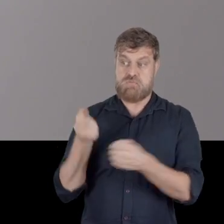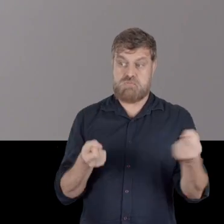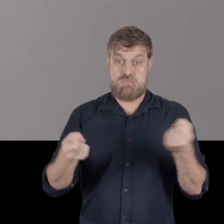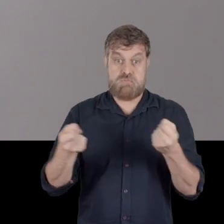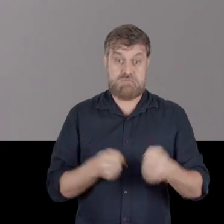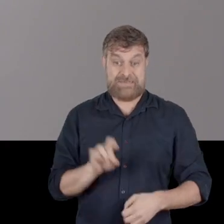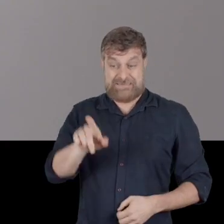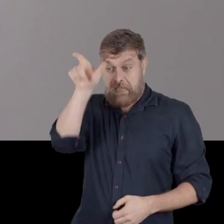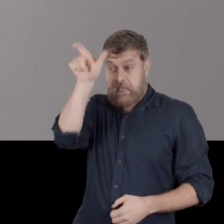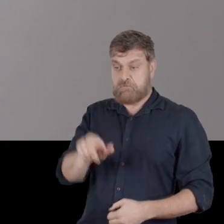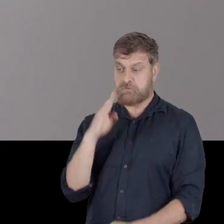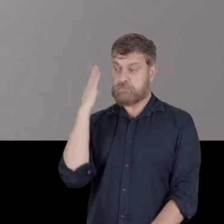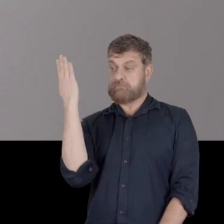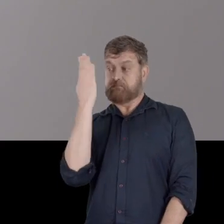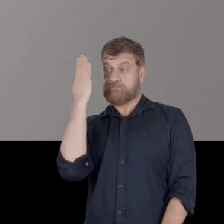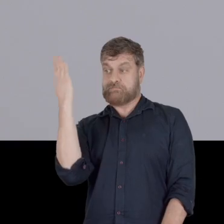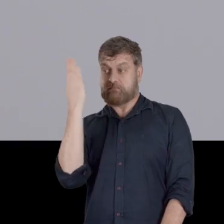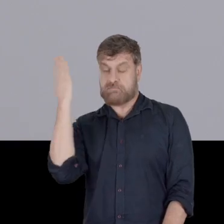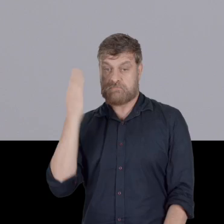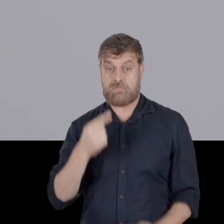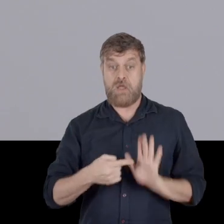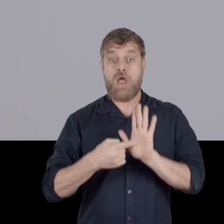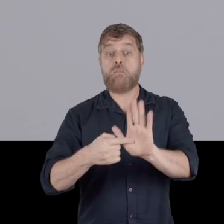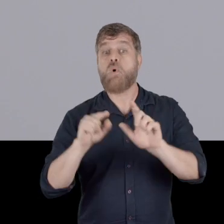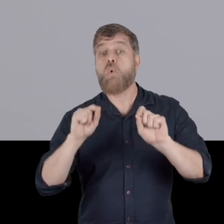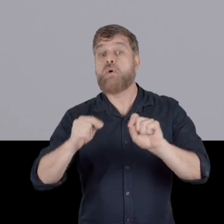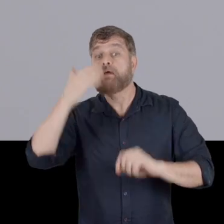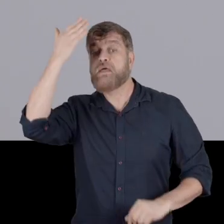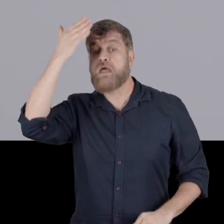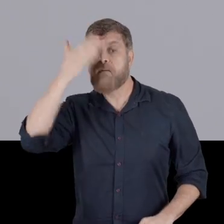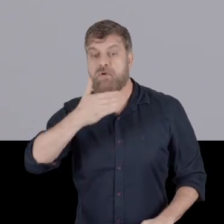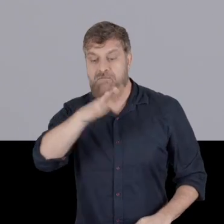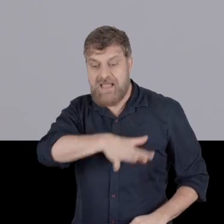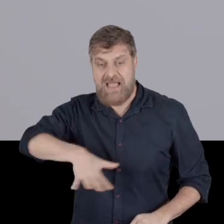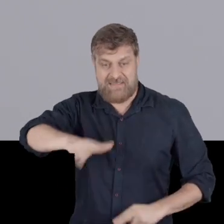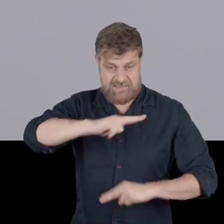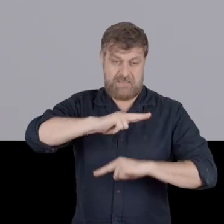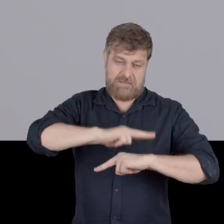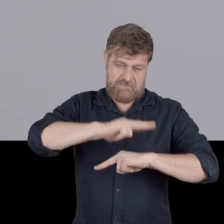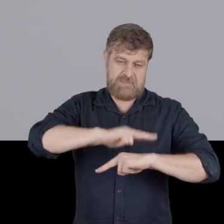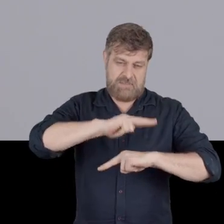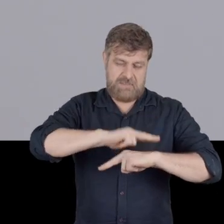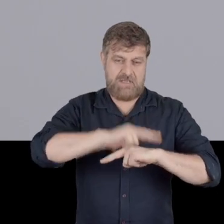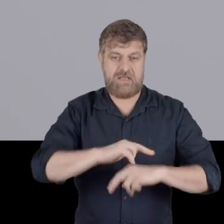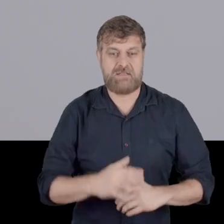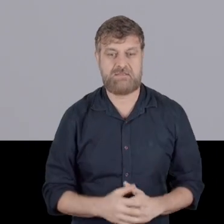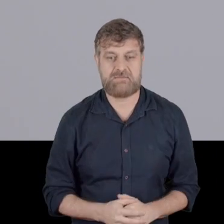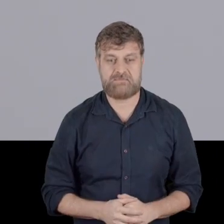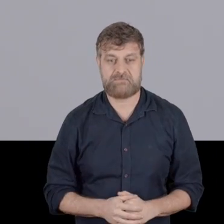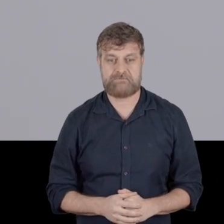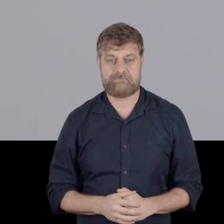caso a pessoa esteja passando mal. O quê que isso declara pra mim e pra psicanálise de forma geral?